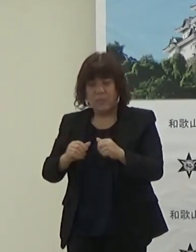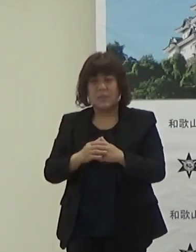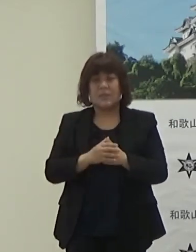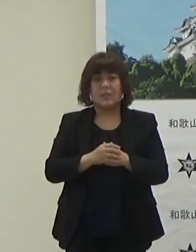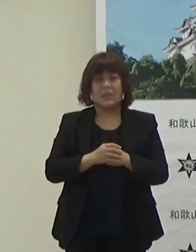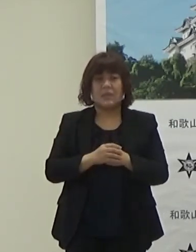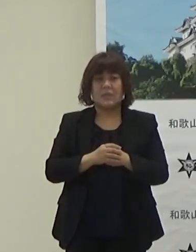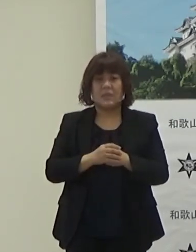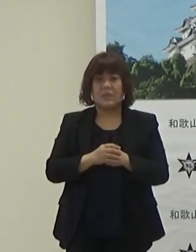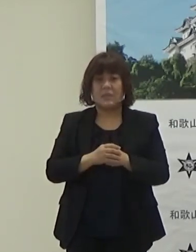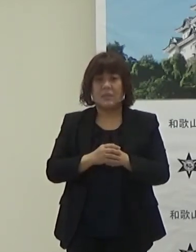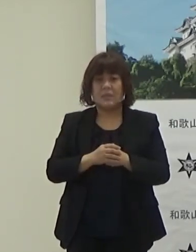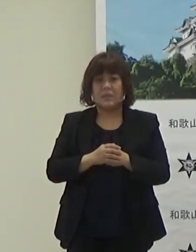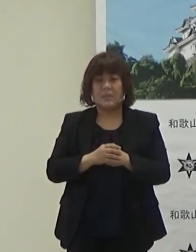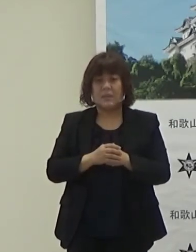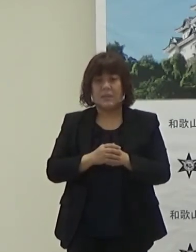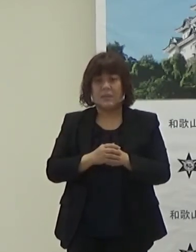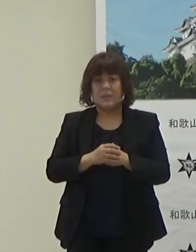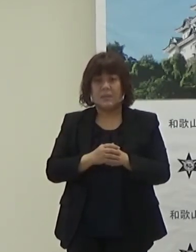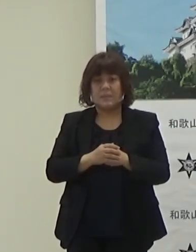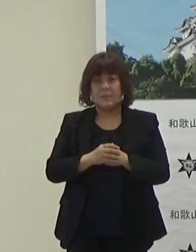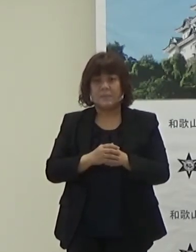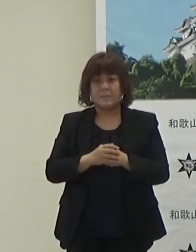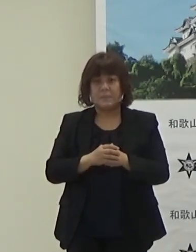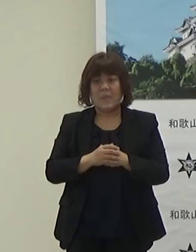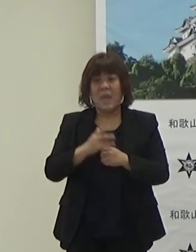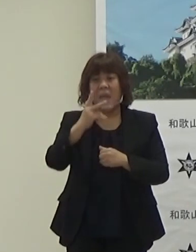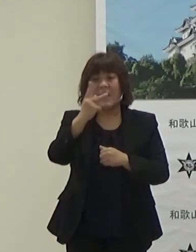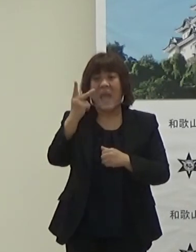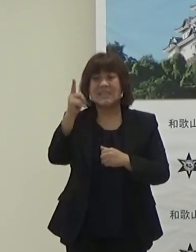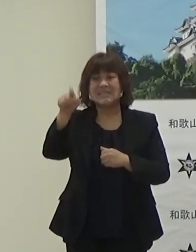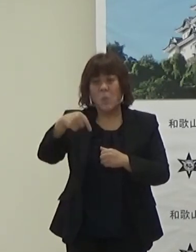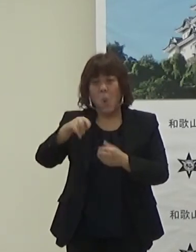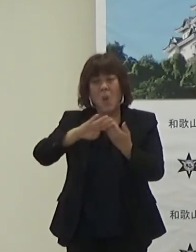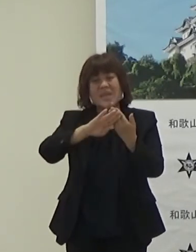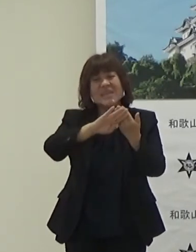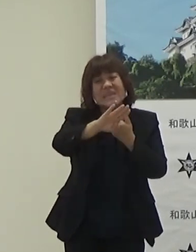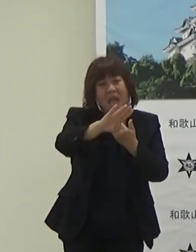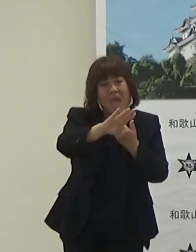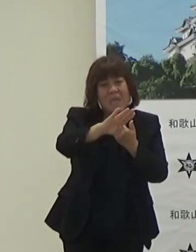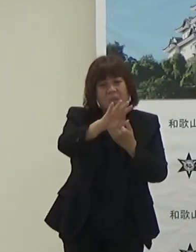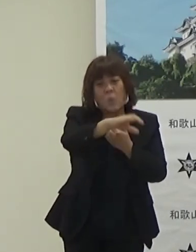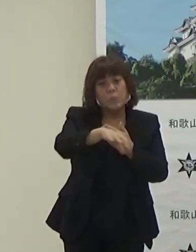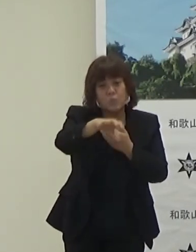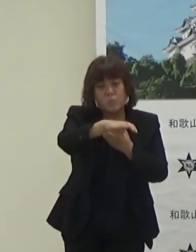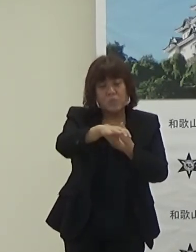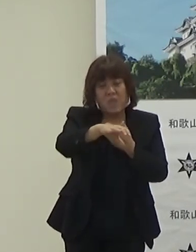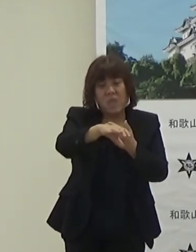カジノ以外の部分で収益性をもたらすようなそして